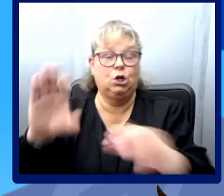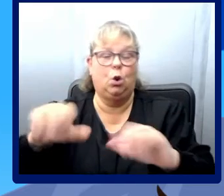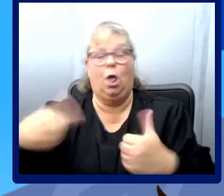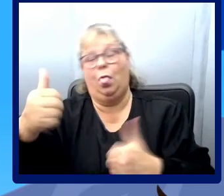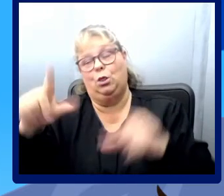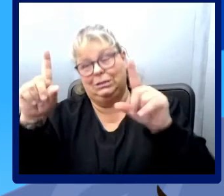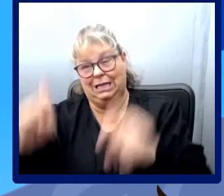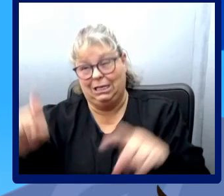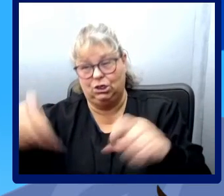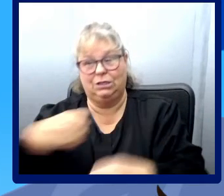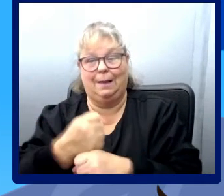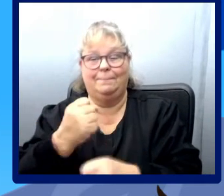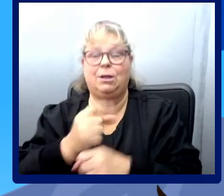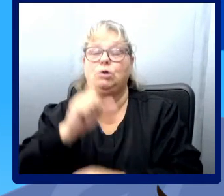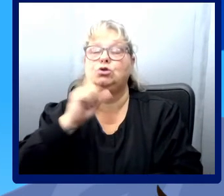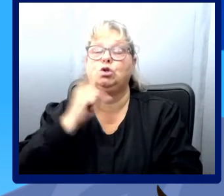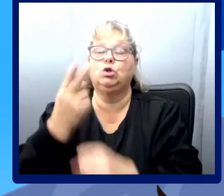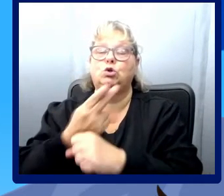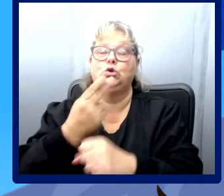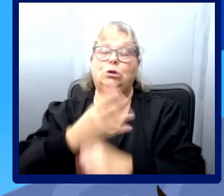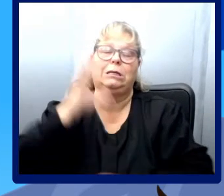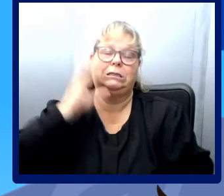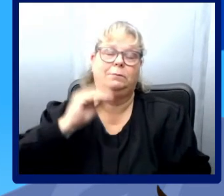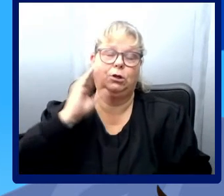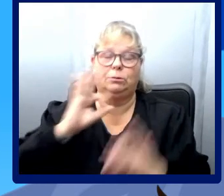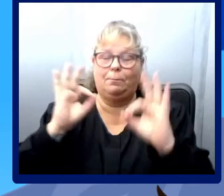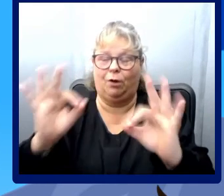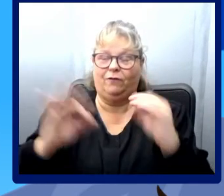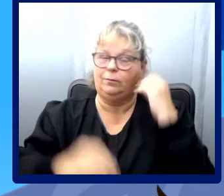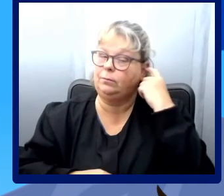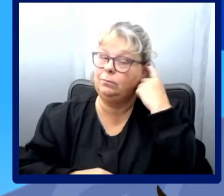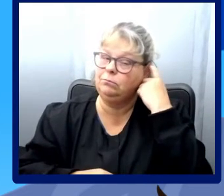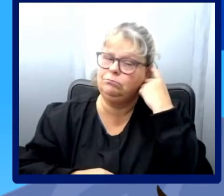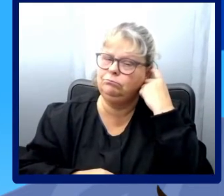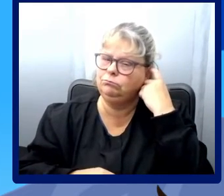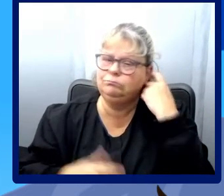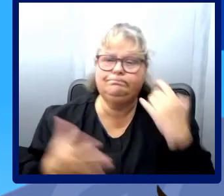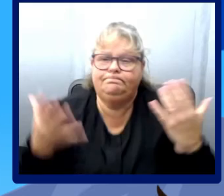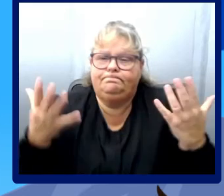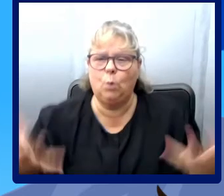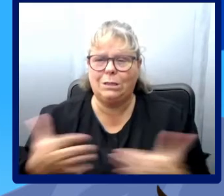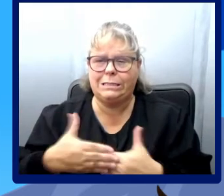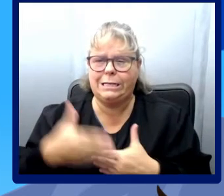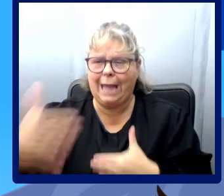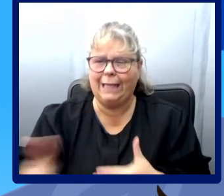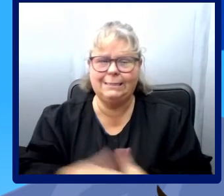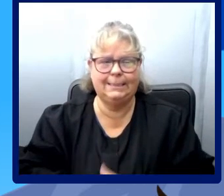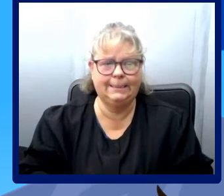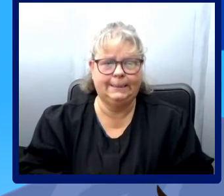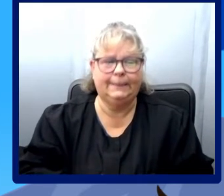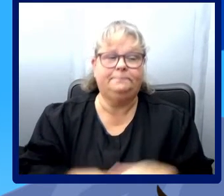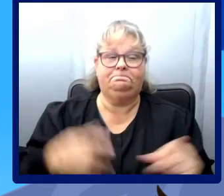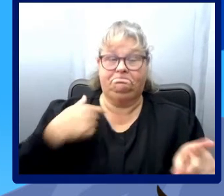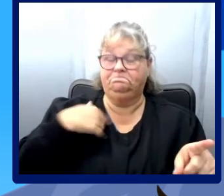para garantizar una buena experiencia de usuario. RECURSOS ¿Qué hacer a continuación? Aquí hay algunos recursos que he encontrado útiles para mí